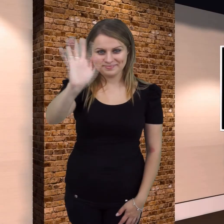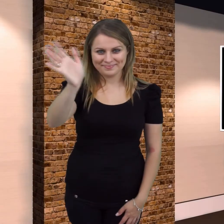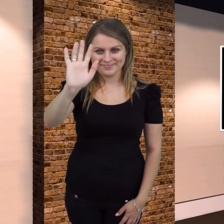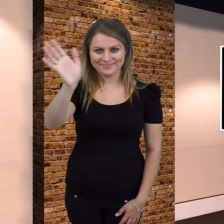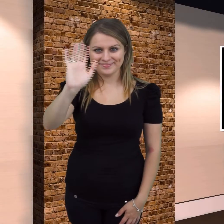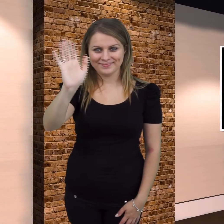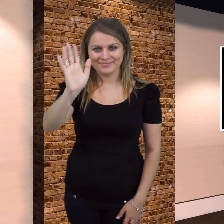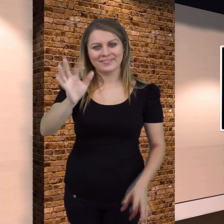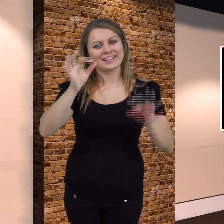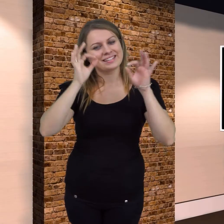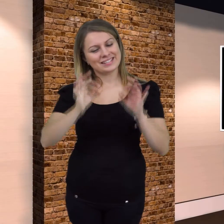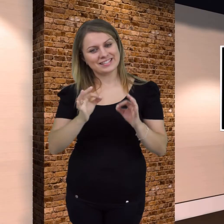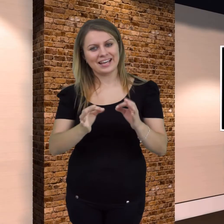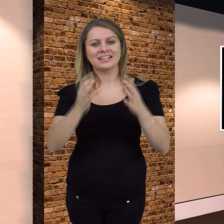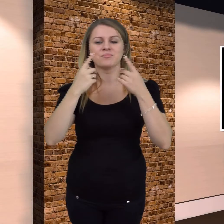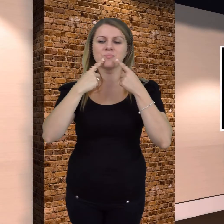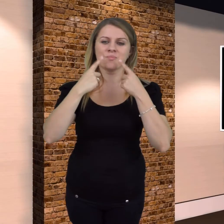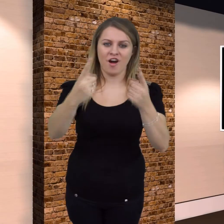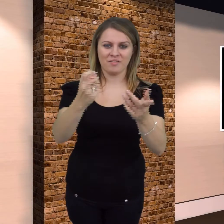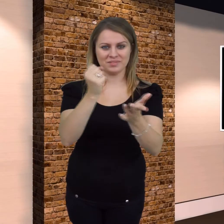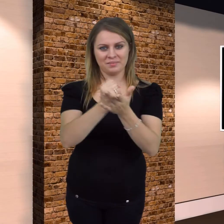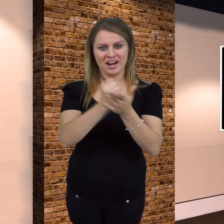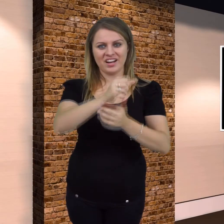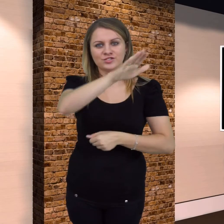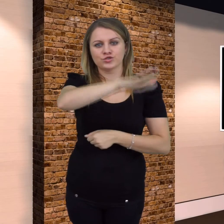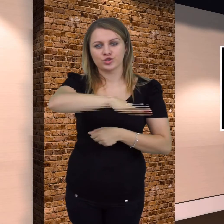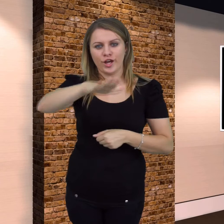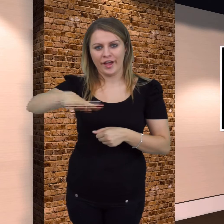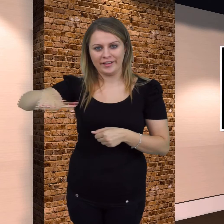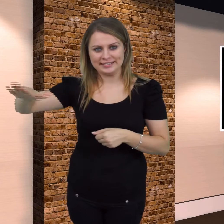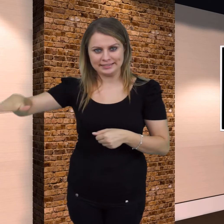Dzień dobry, dzisiaj będę migać temat dziecięcy.